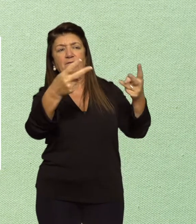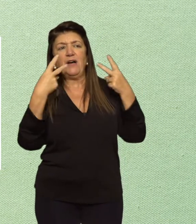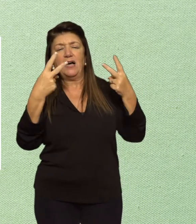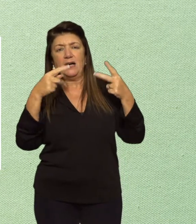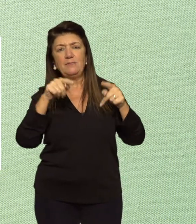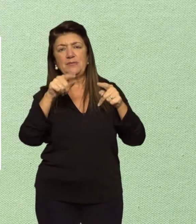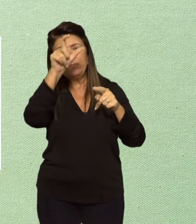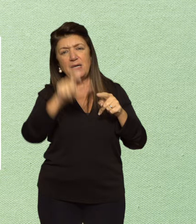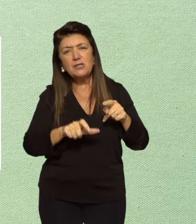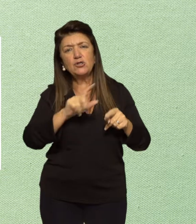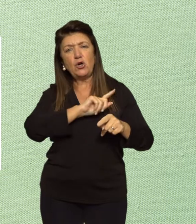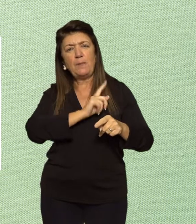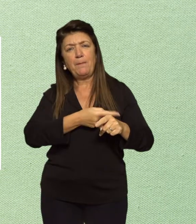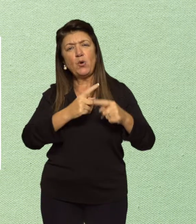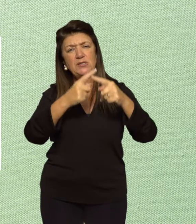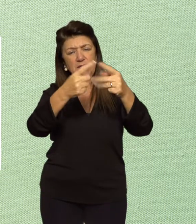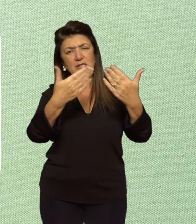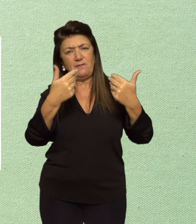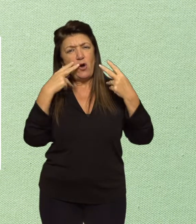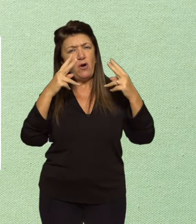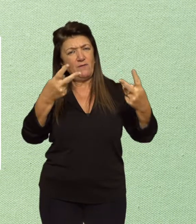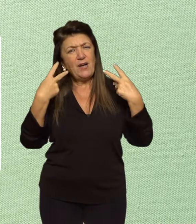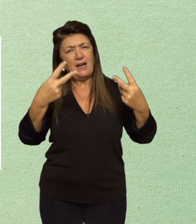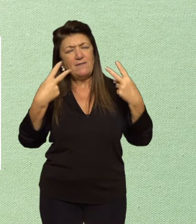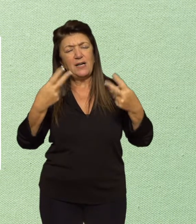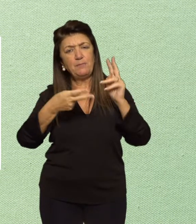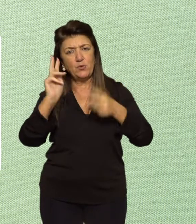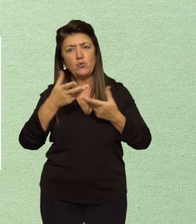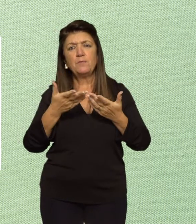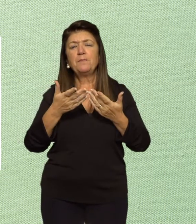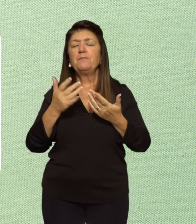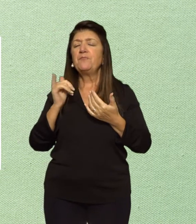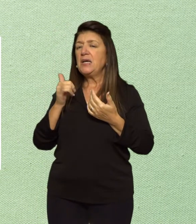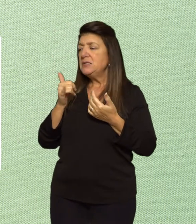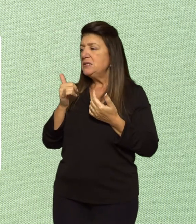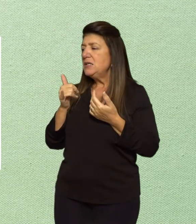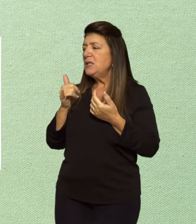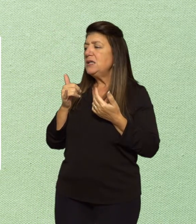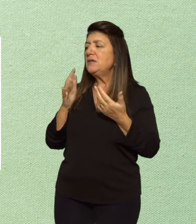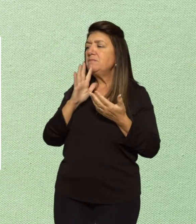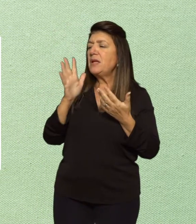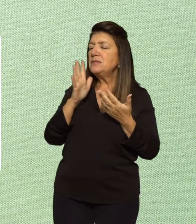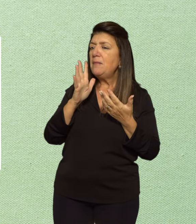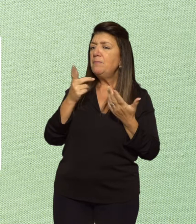in qualche modo, sì assolutamente. Mi vien da dire che molto del lavoro sul trauma che si